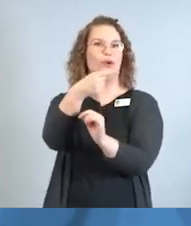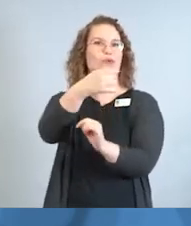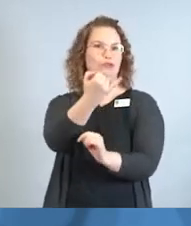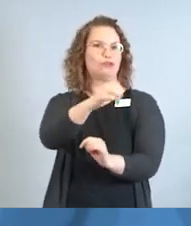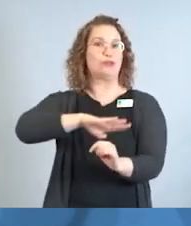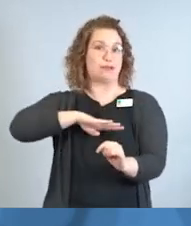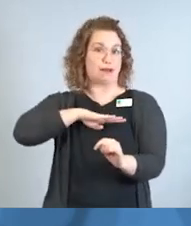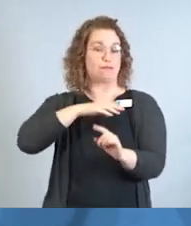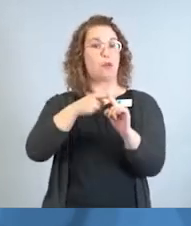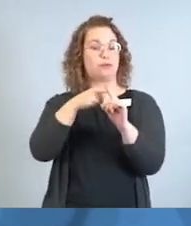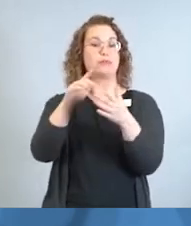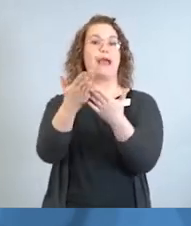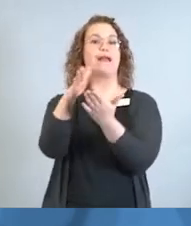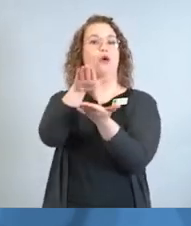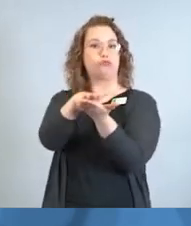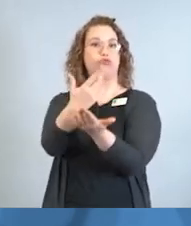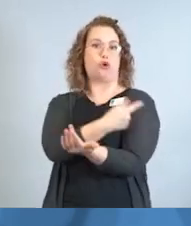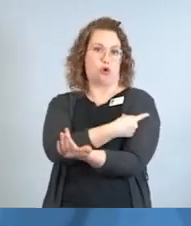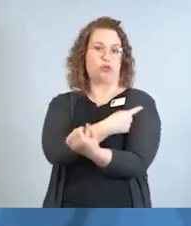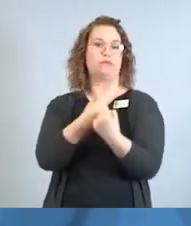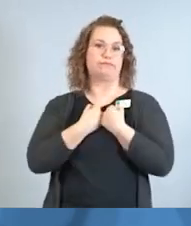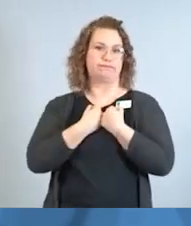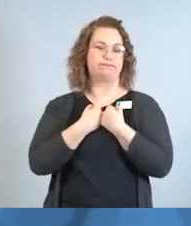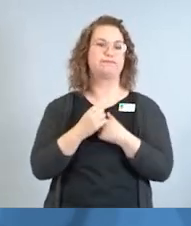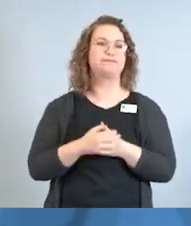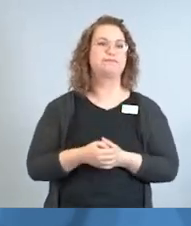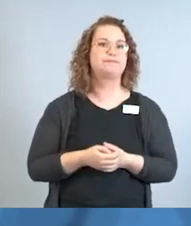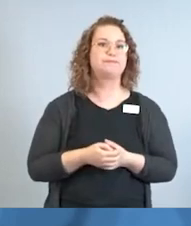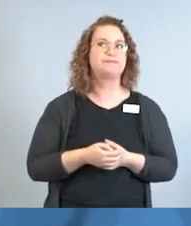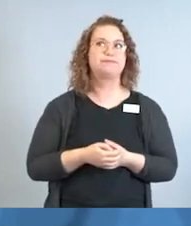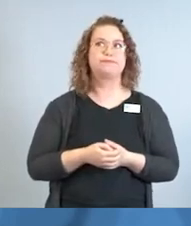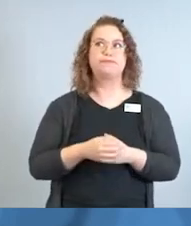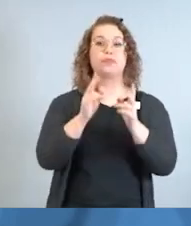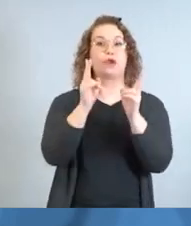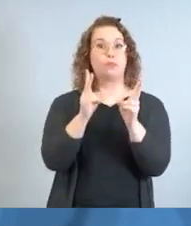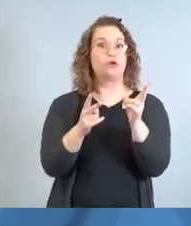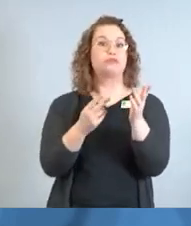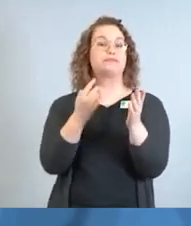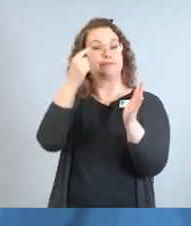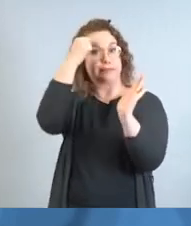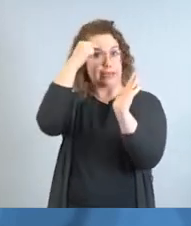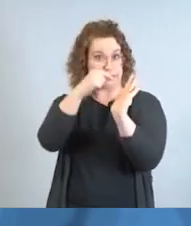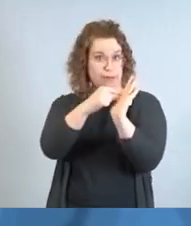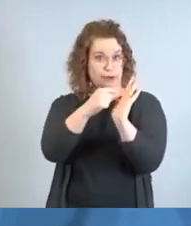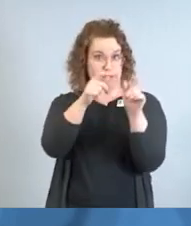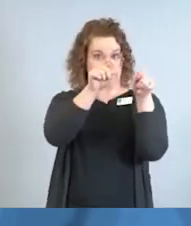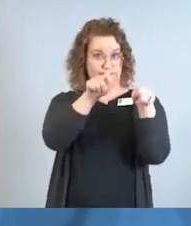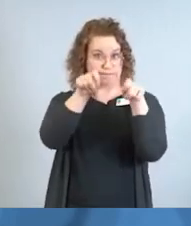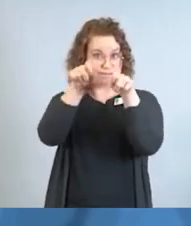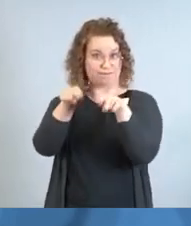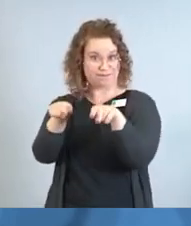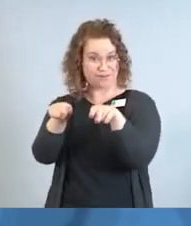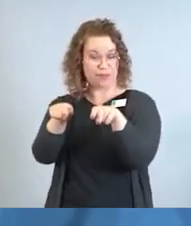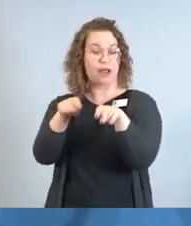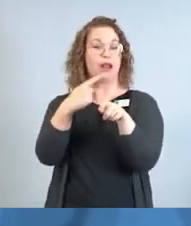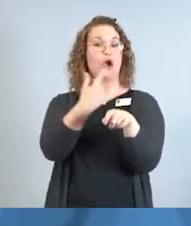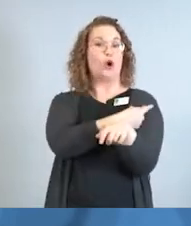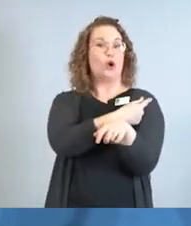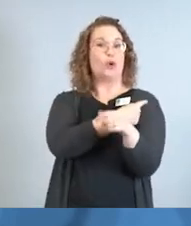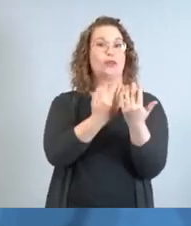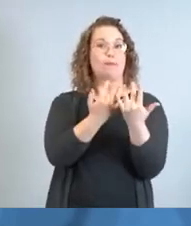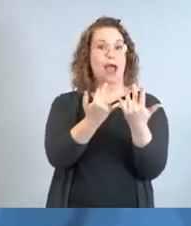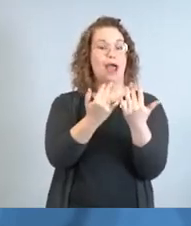Tässä on esimerkkejä siitä, että sitä mukaa, kun rokoteannosten määrä Suomessa on kasvanut, sitä enemmän on rokotettu.